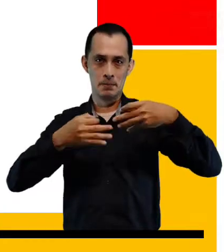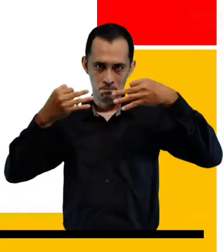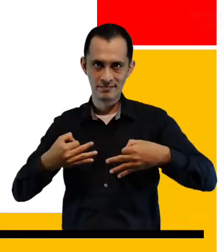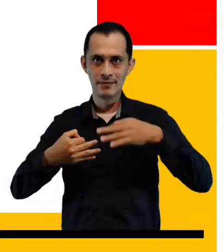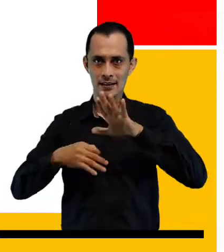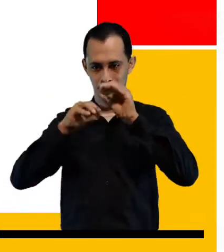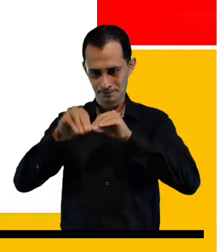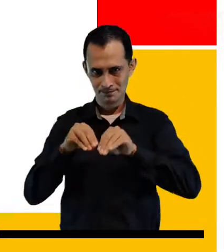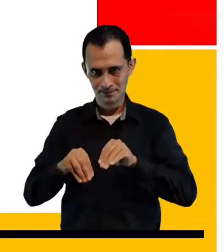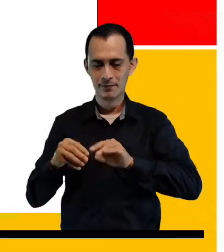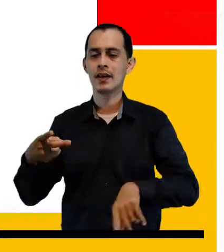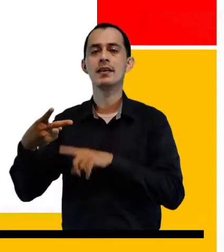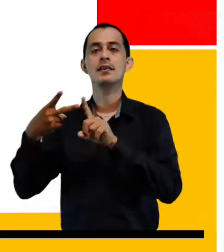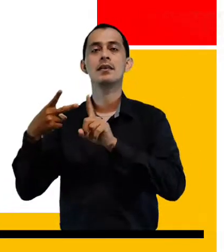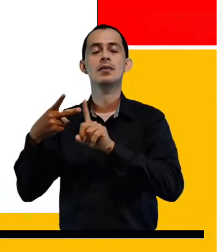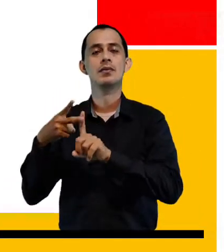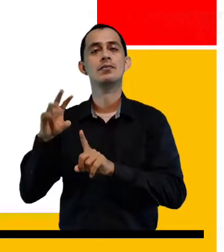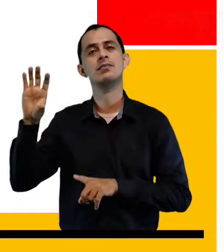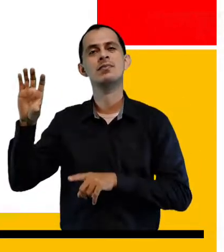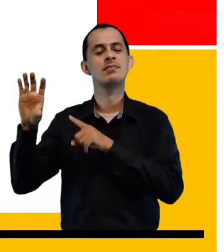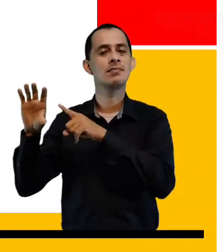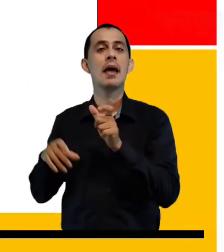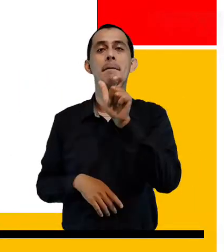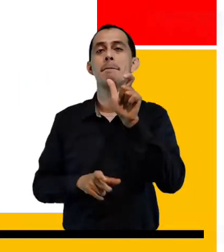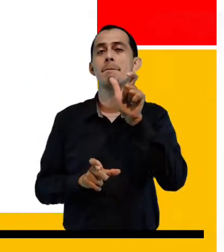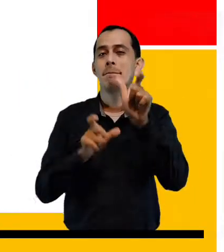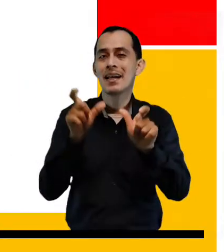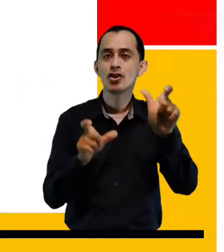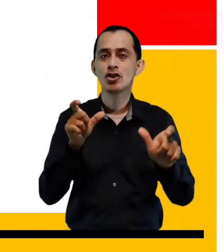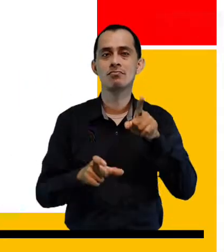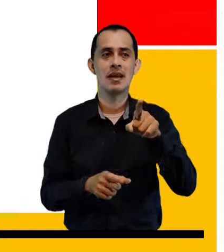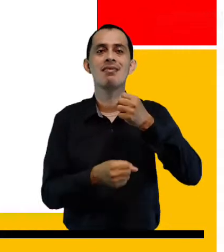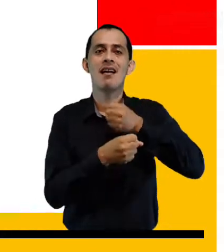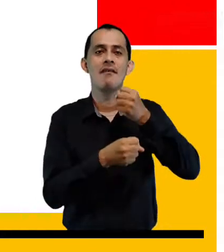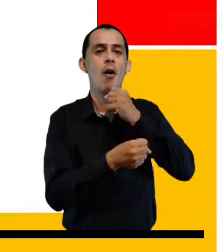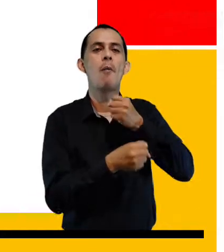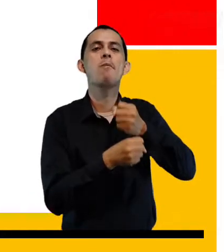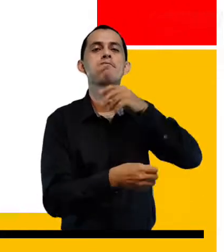otra concerniente con aquellas personas que tienen funciones relacionadas con la gestión